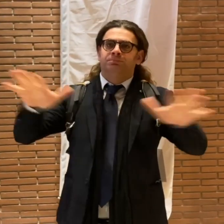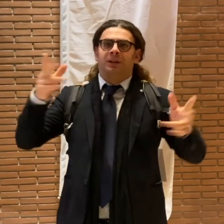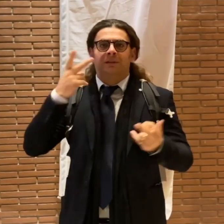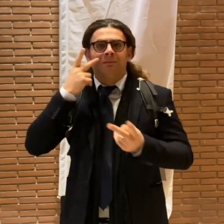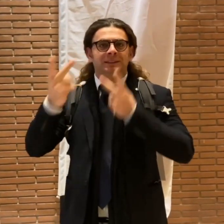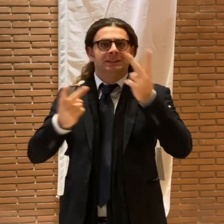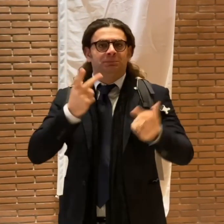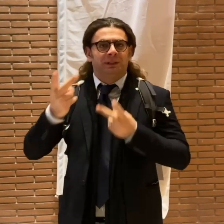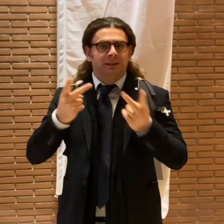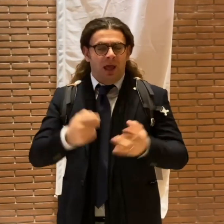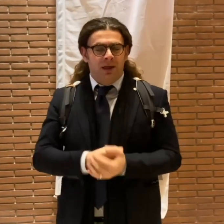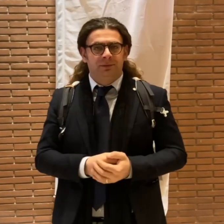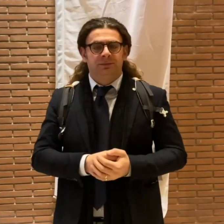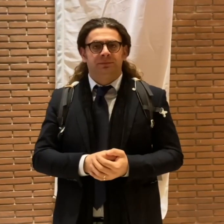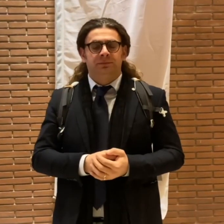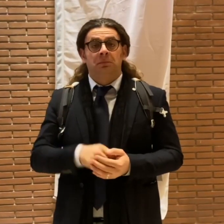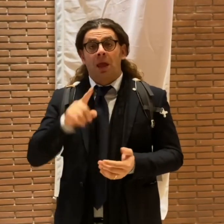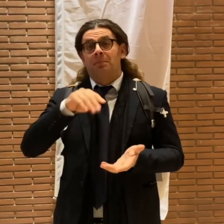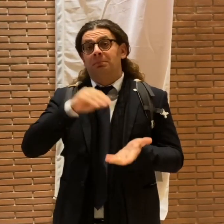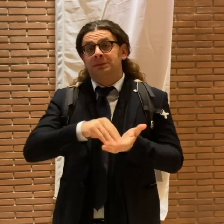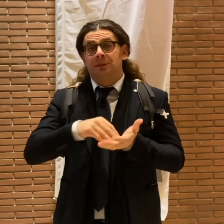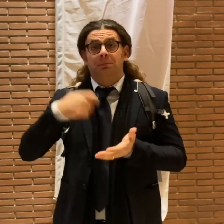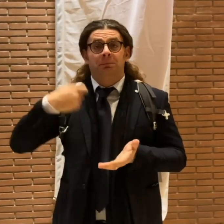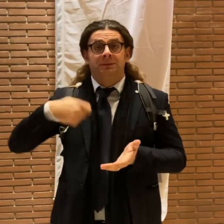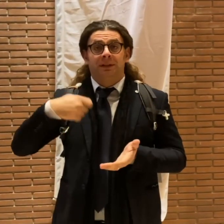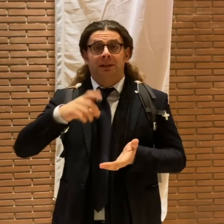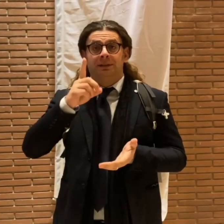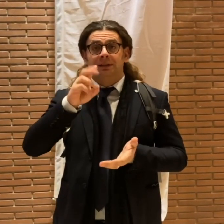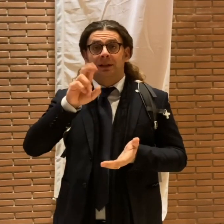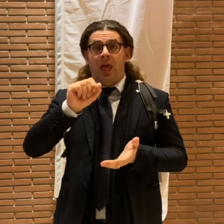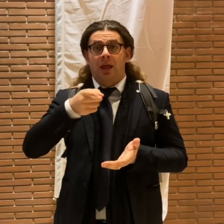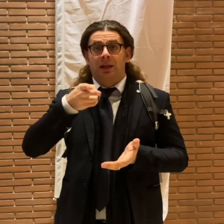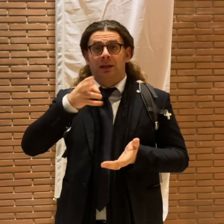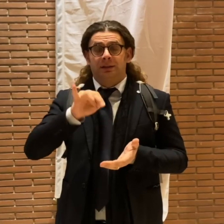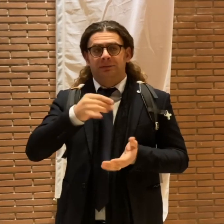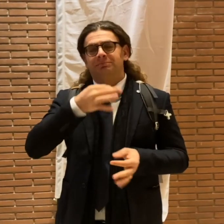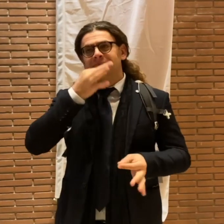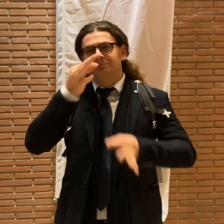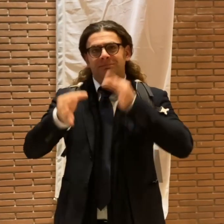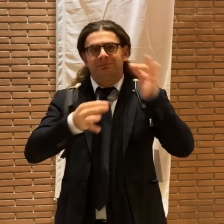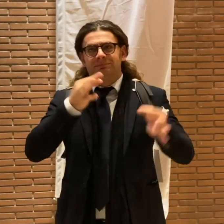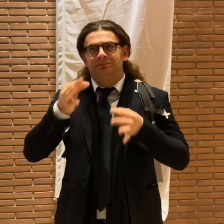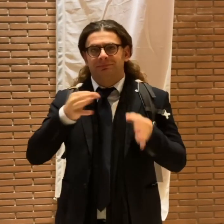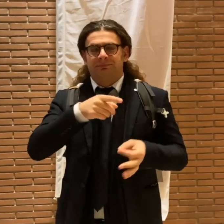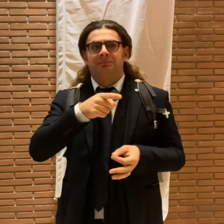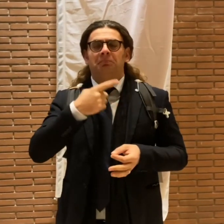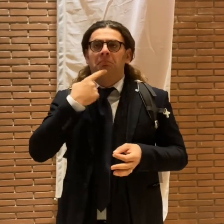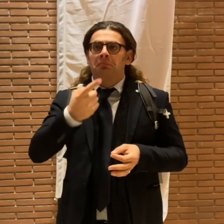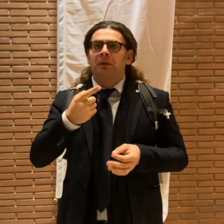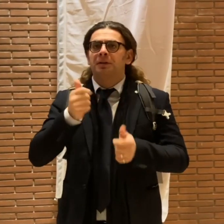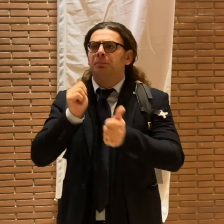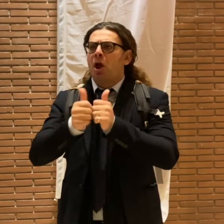affinché le persone sorde possano avanzare in ambito sportivo, diffondendo la pratica e aumentando in visibilità.